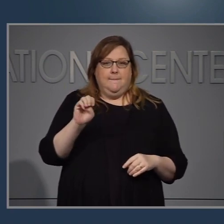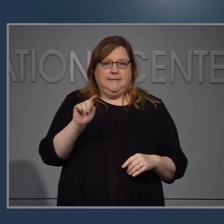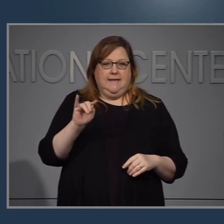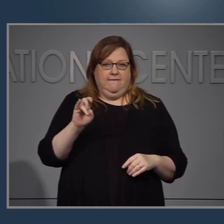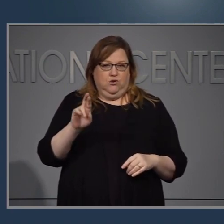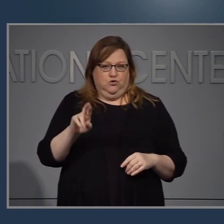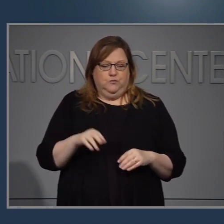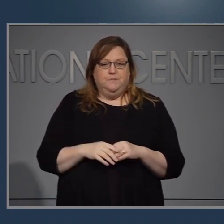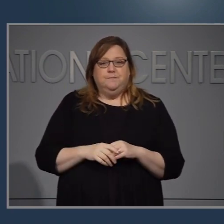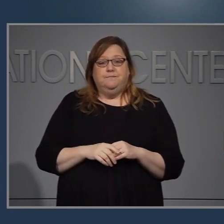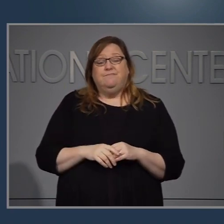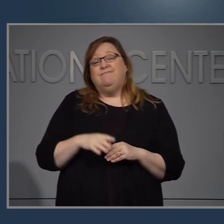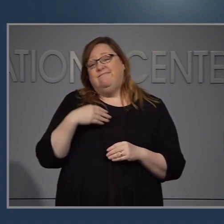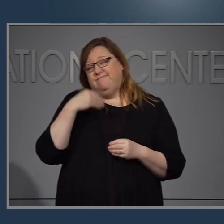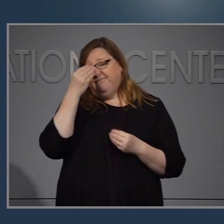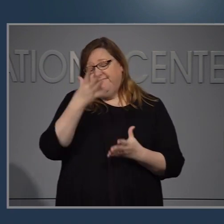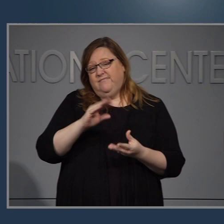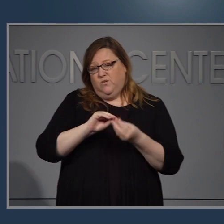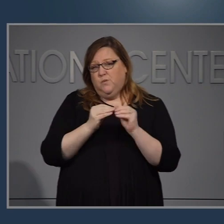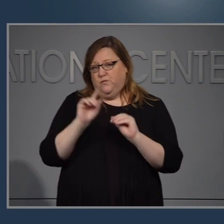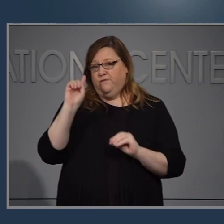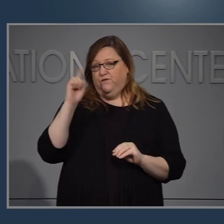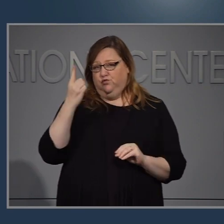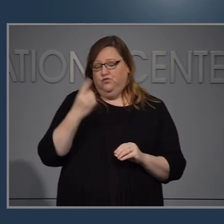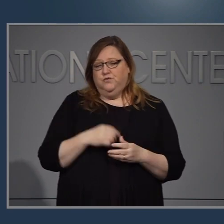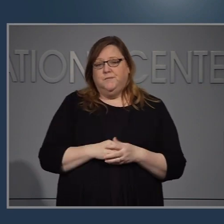aparte de esta mañana existe ya seis sesenta y ocho mil ciento cuarenta y dos casos